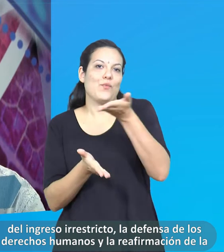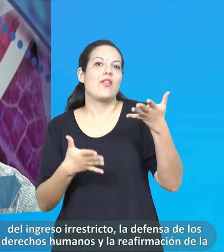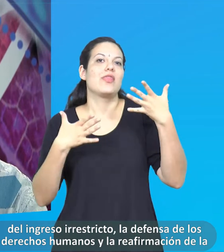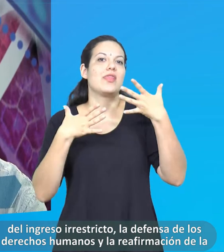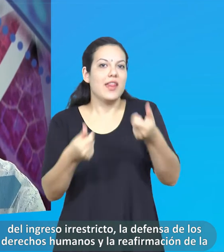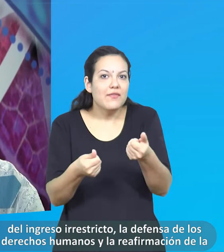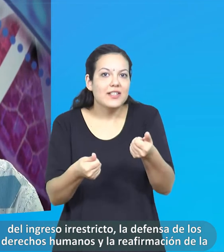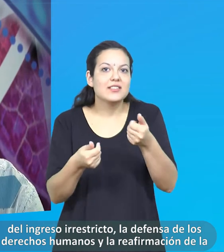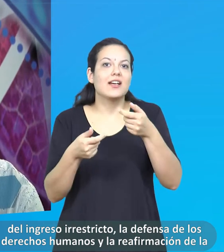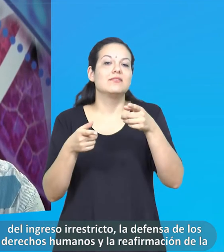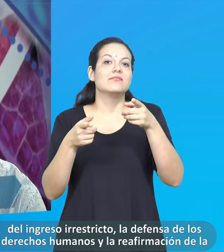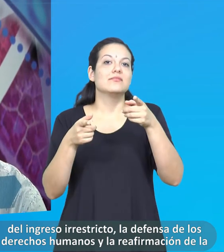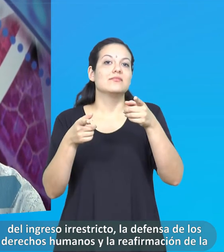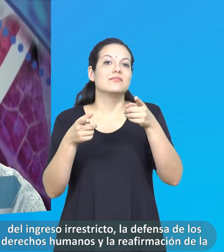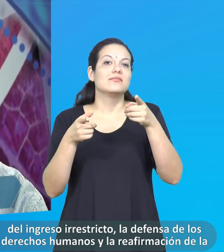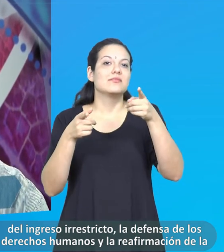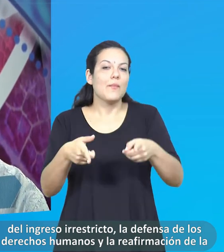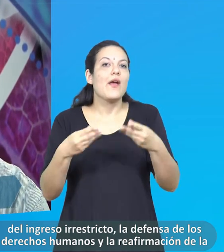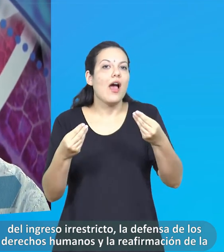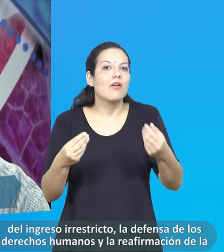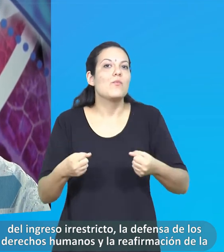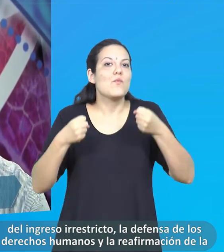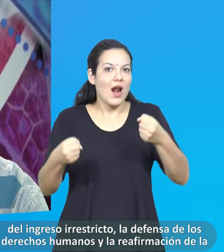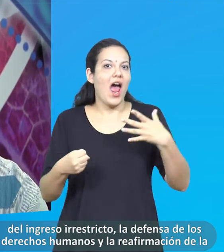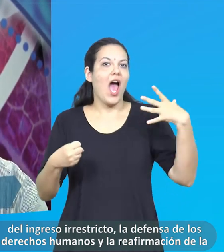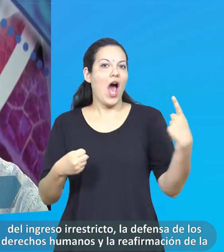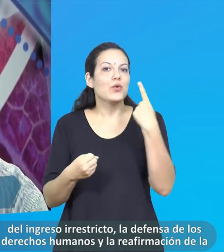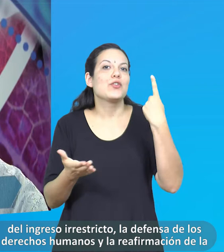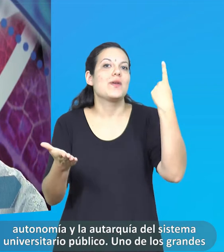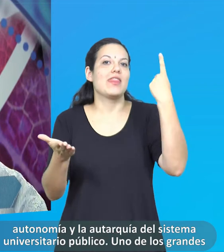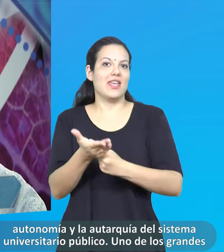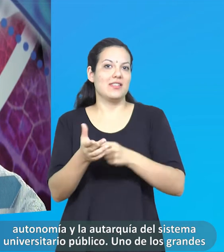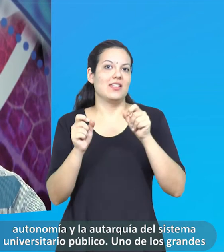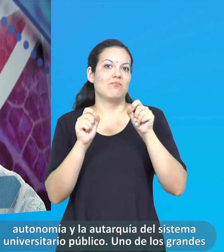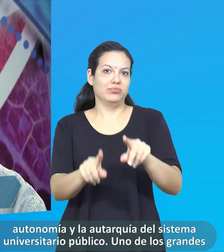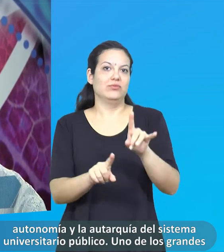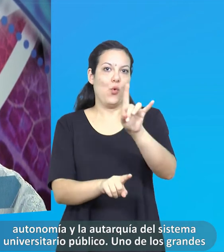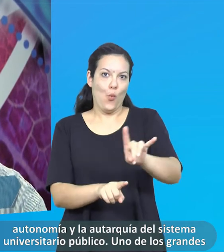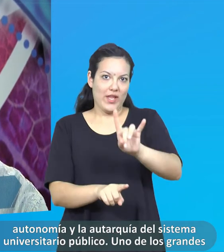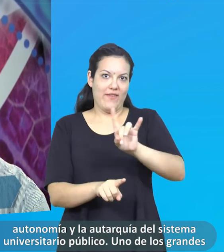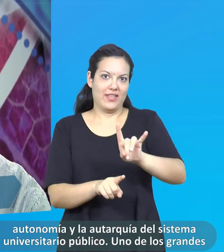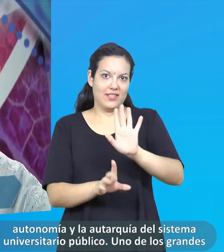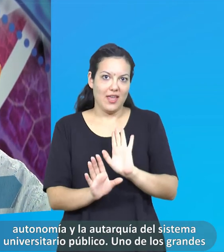humanos y la reafirmación de la autonomía y la autarquía en el sistema